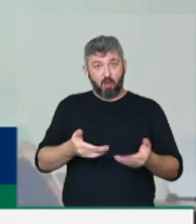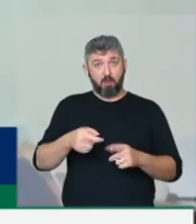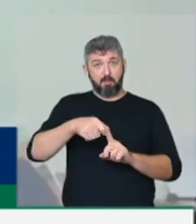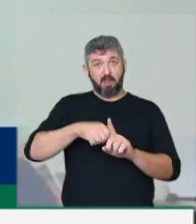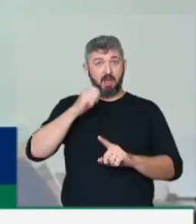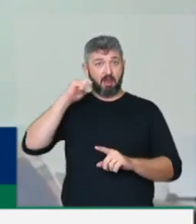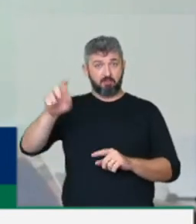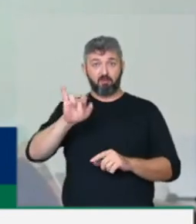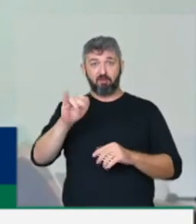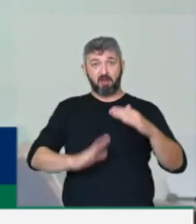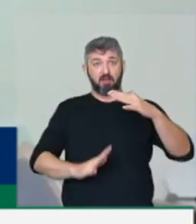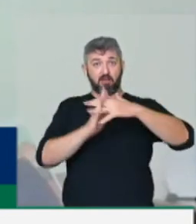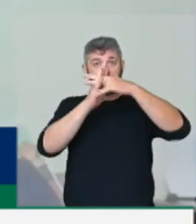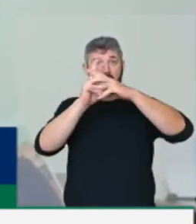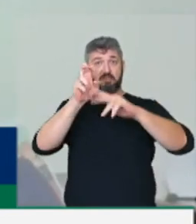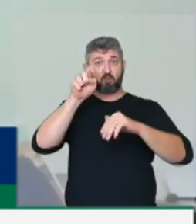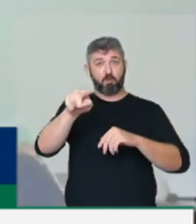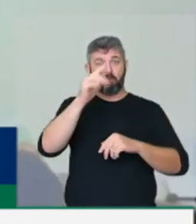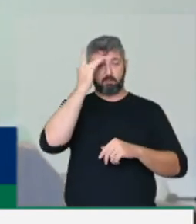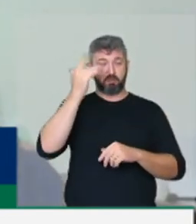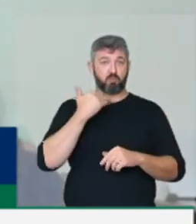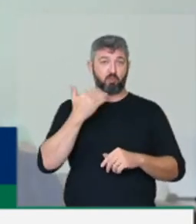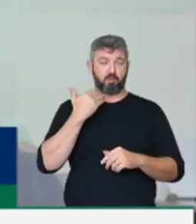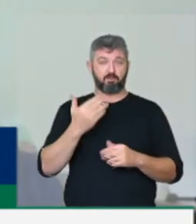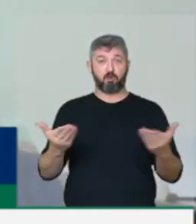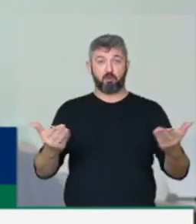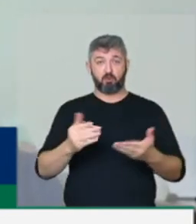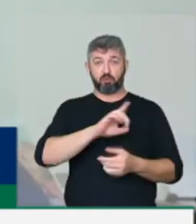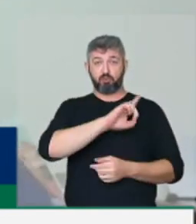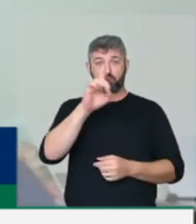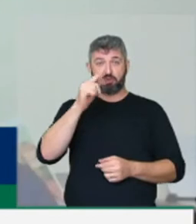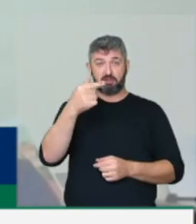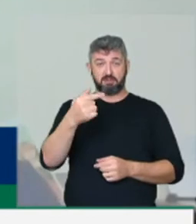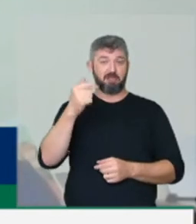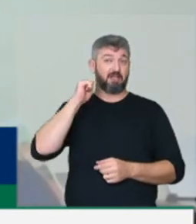HOJE, SENHOR PRESIDENTE, SENHORAS E SENHORES HOJE DIA 7 DE ABRIL É O DIA QUE DEVERÍAMOS ESTAR CELEBRANDO O